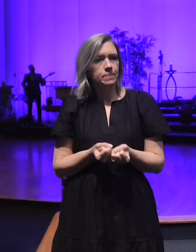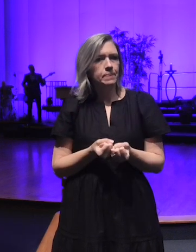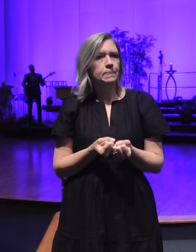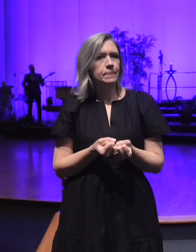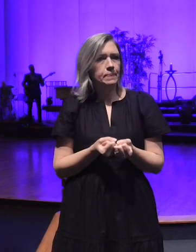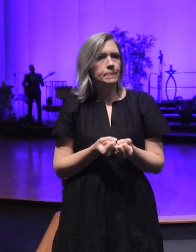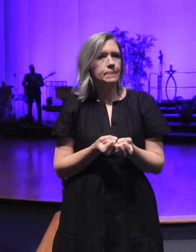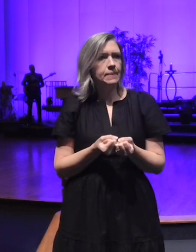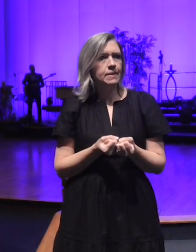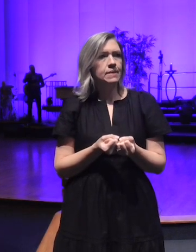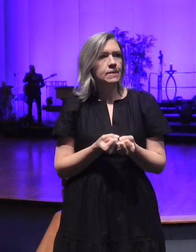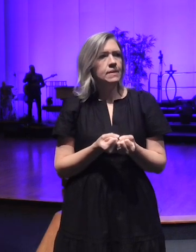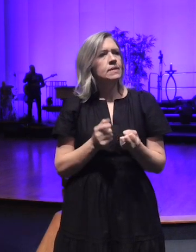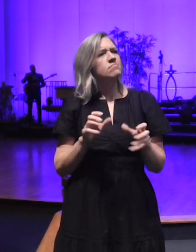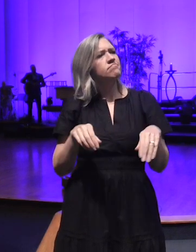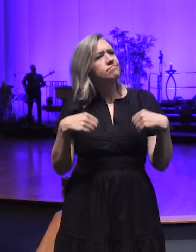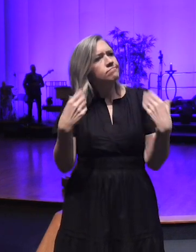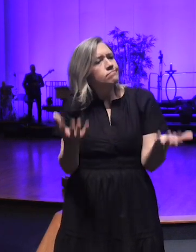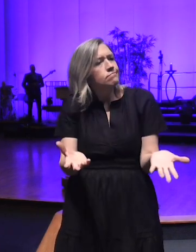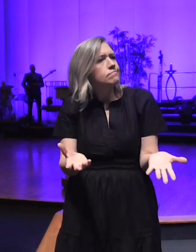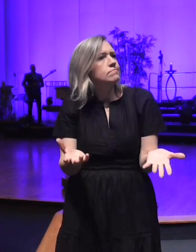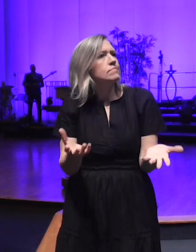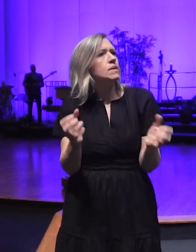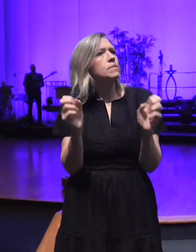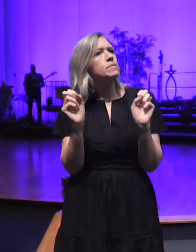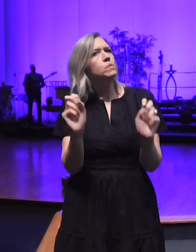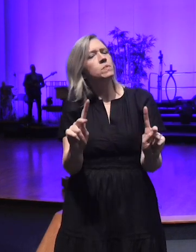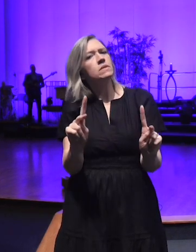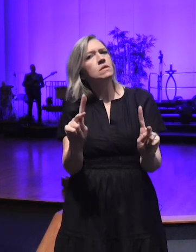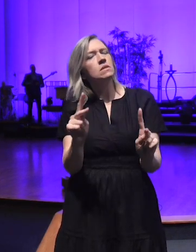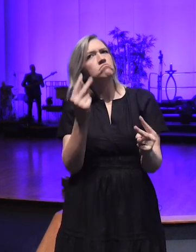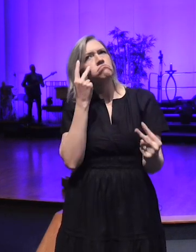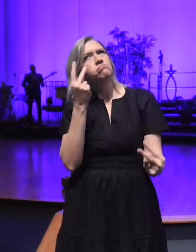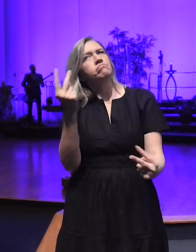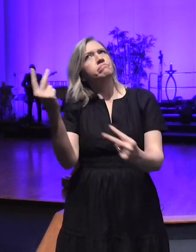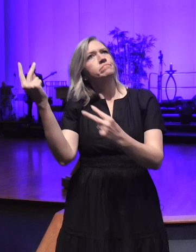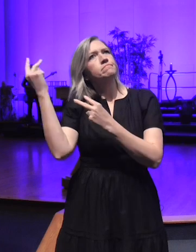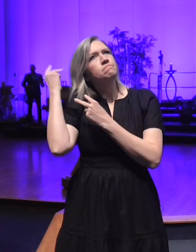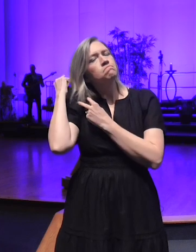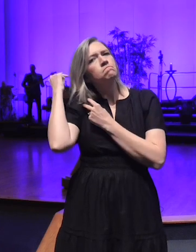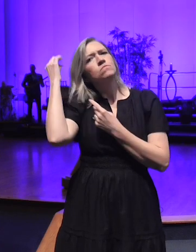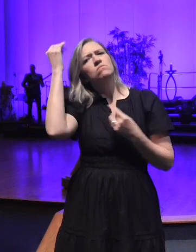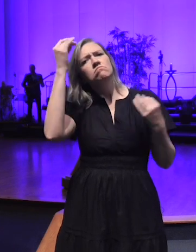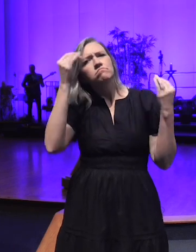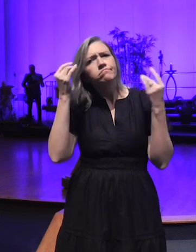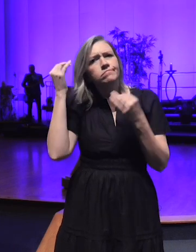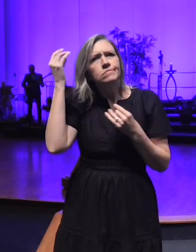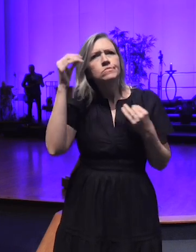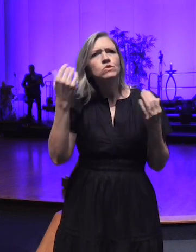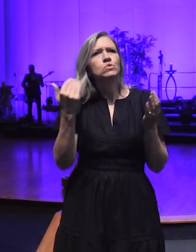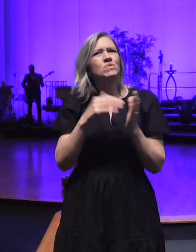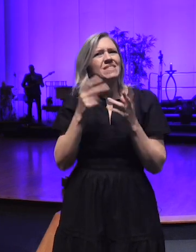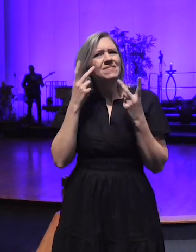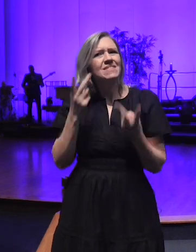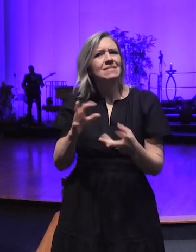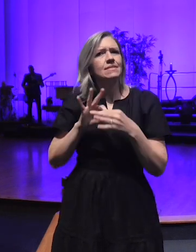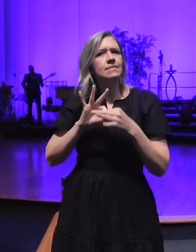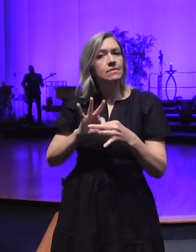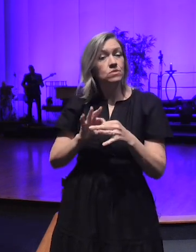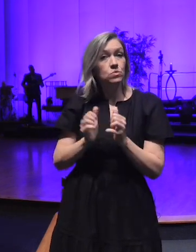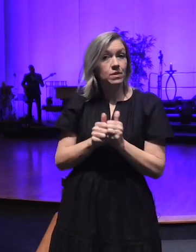les brinda a las personas la oportunidad de revisitar la conexión con ellos mismos y con sus familiares.